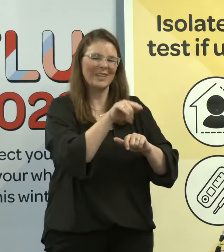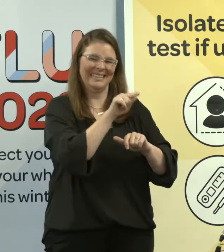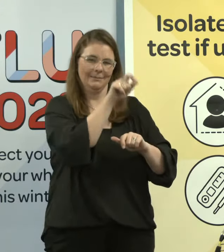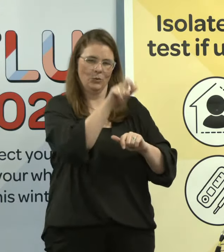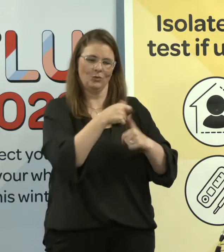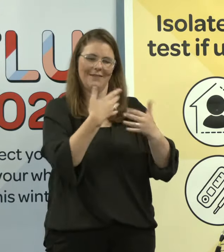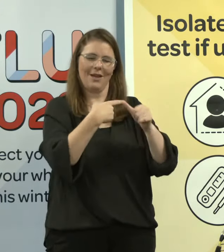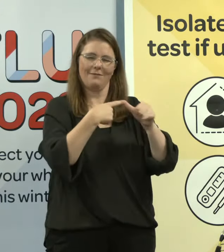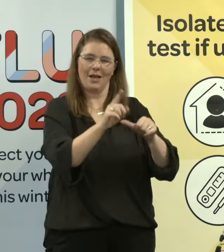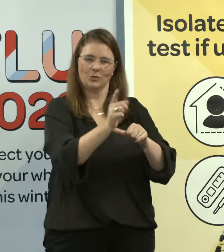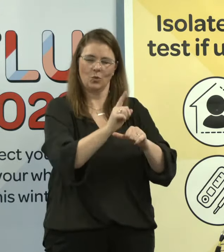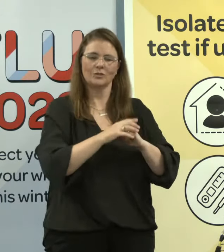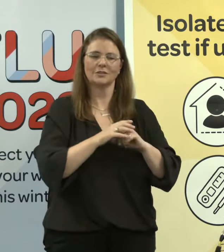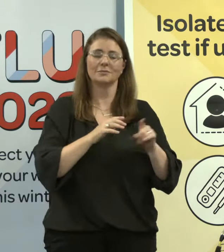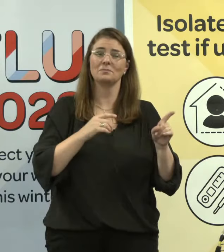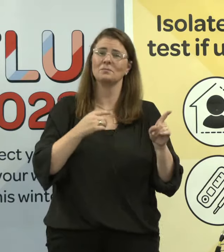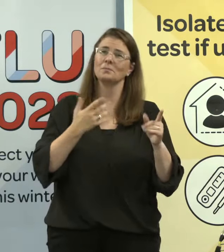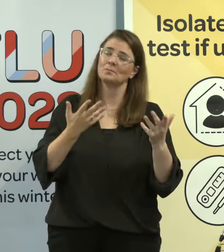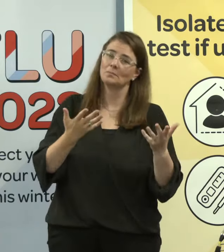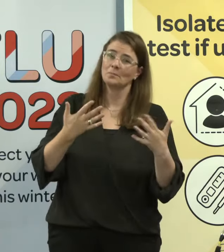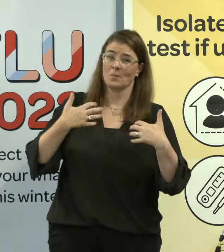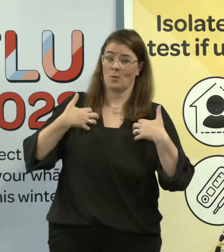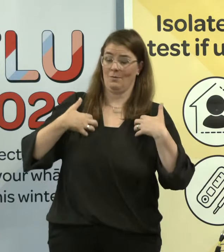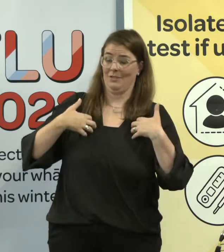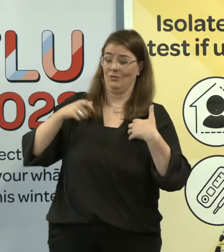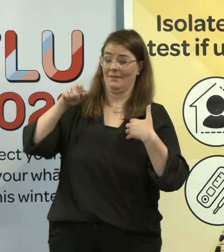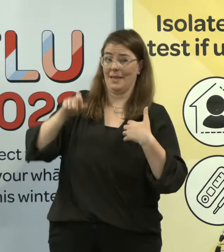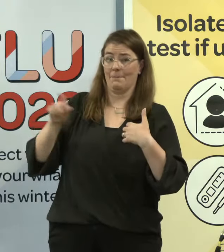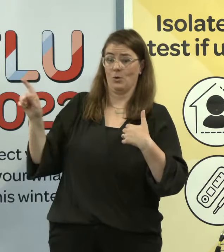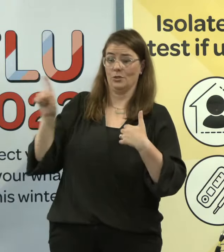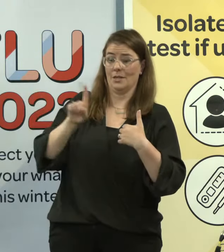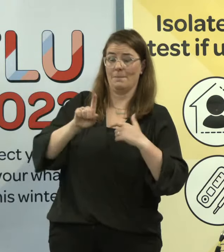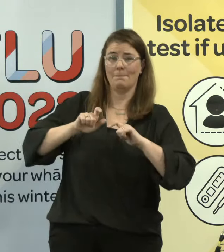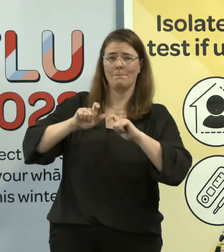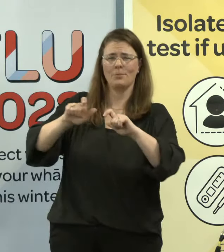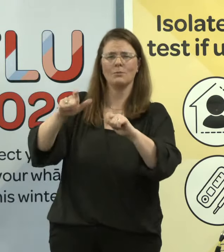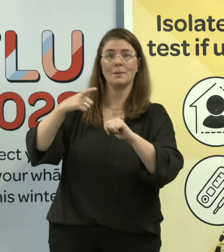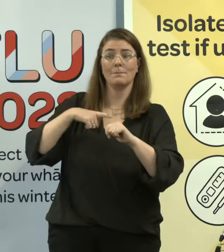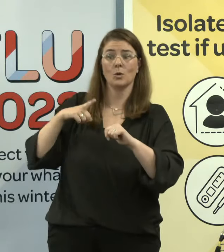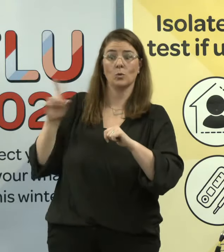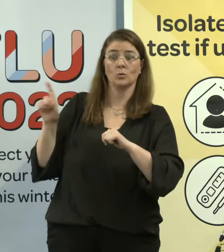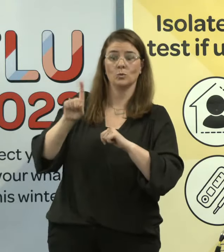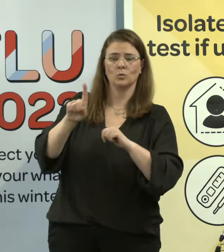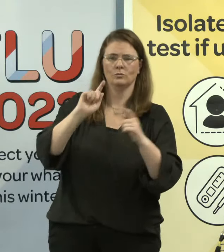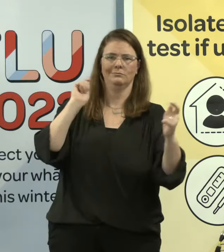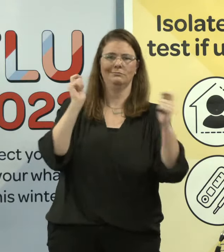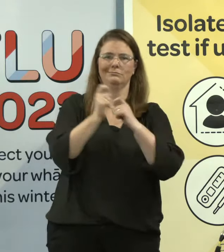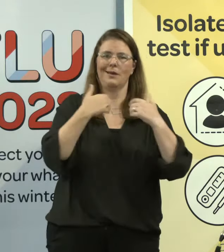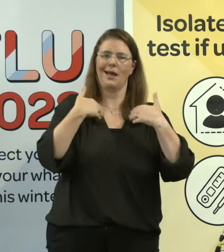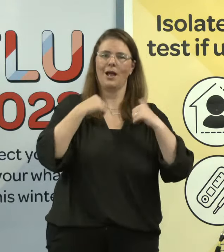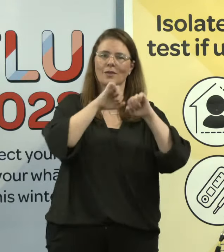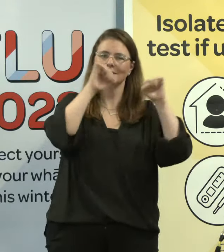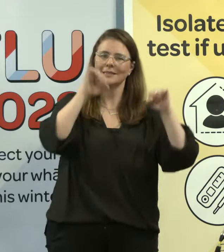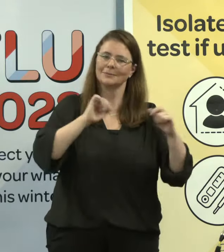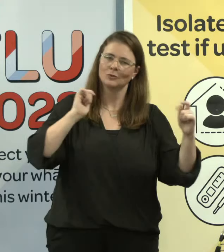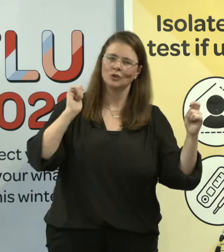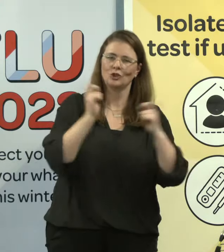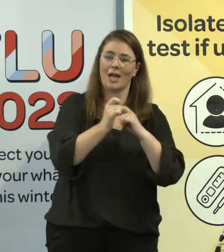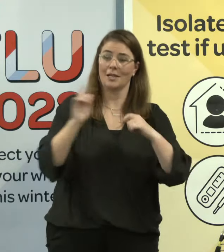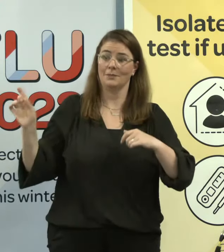mo to riiwhi? Kai-riiwhi tuturu?